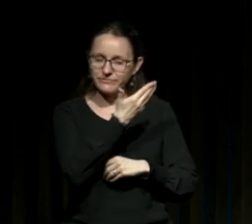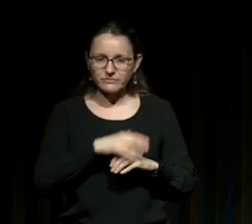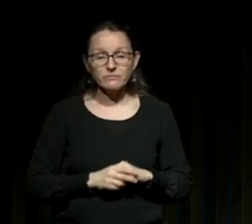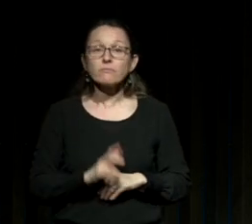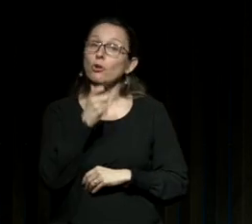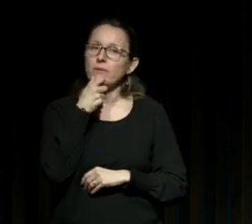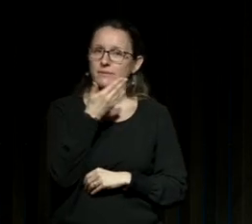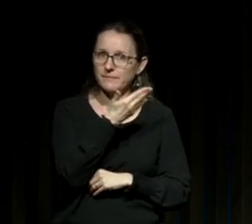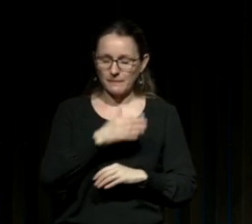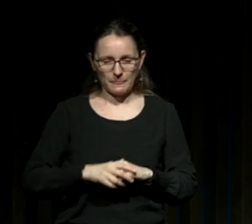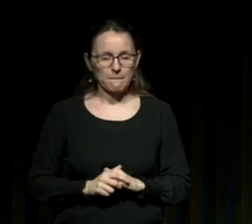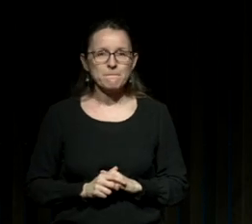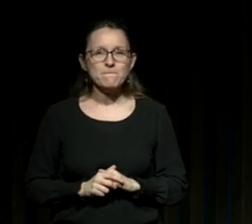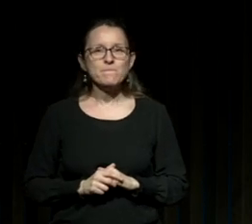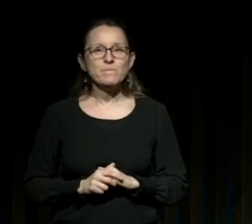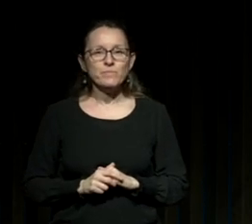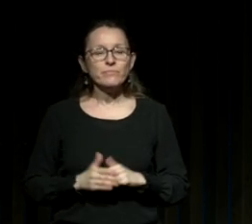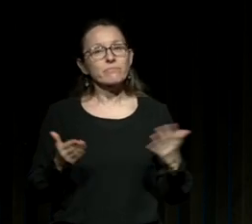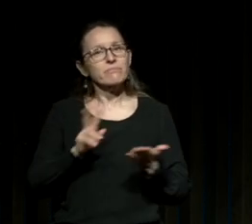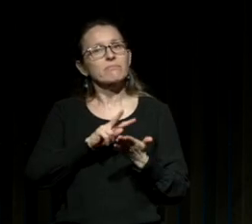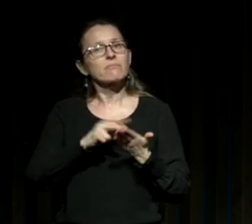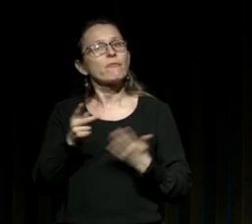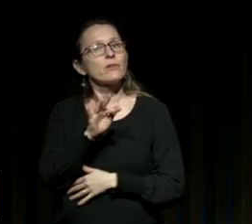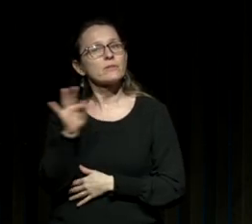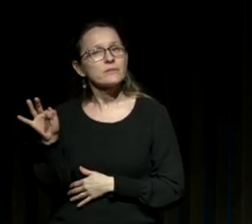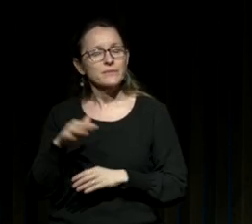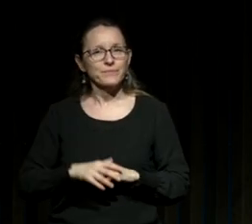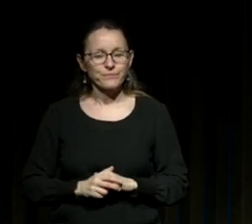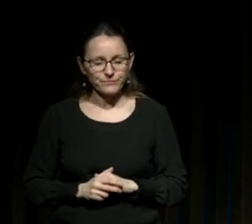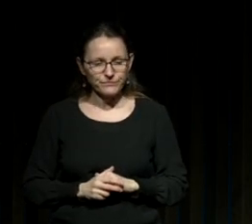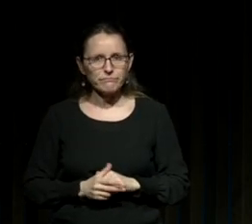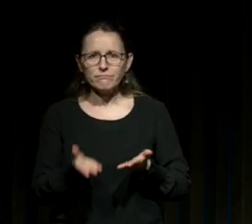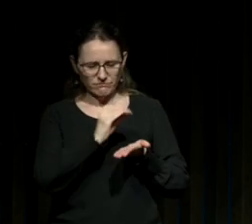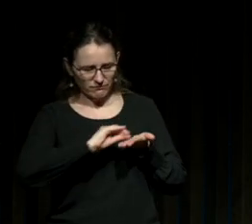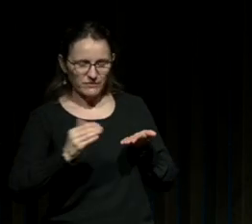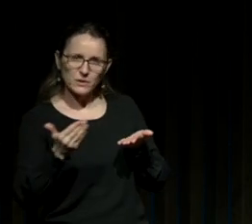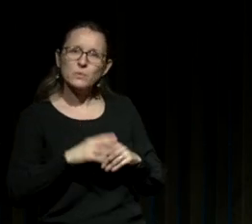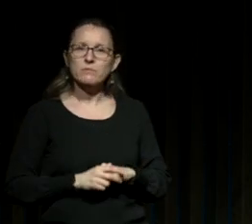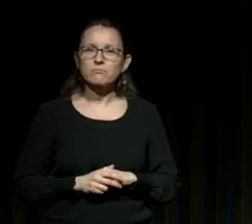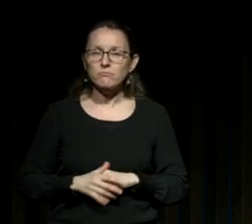carte et ça c'est la traduction française il était écrit notre organisation déteste les